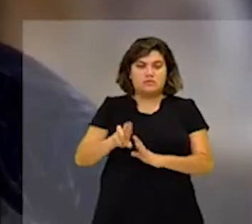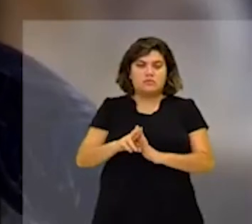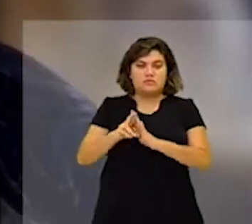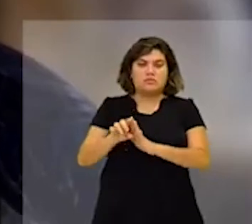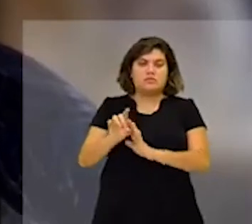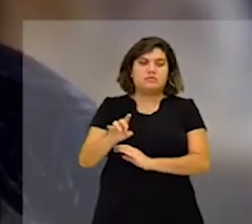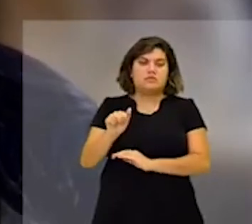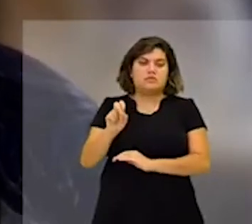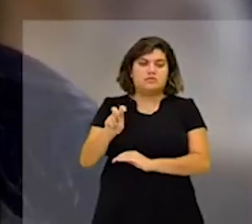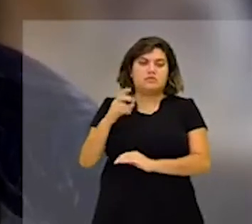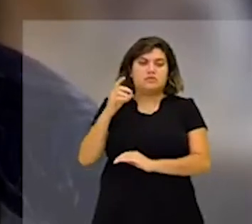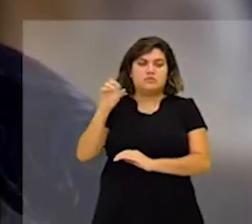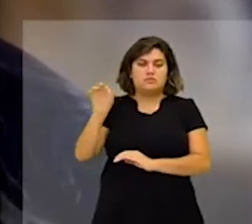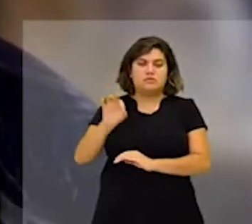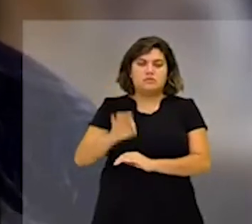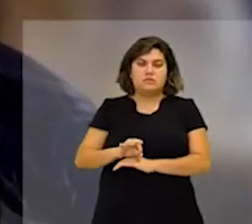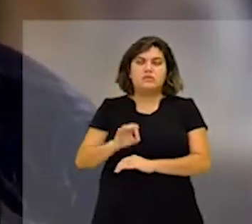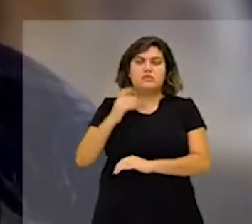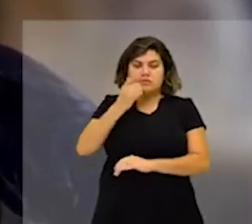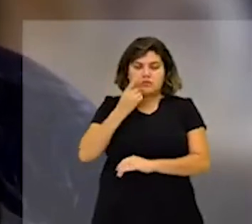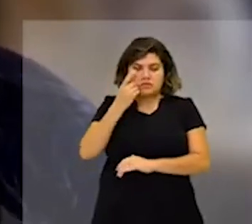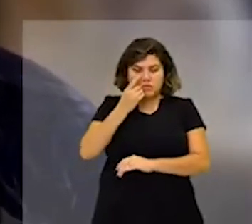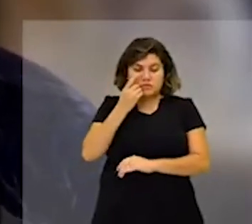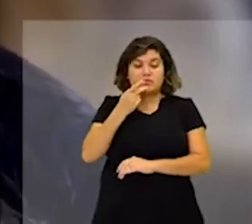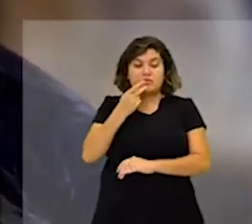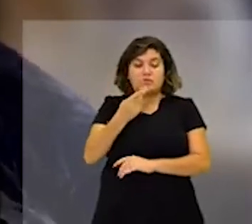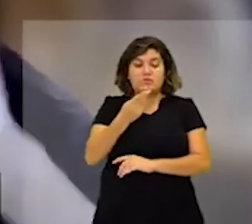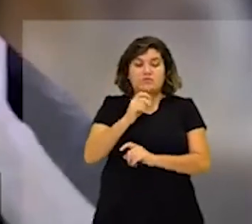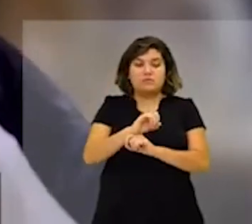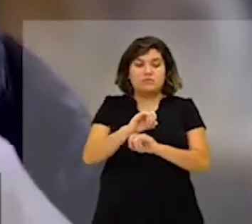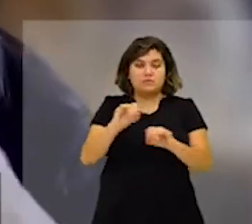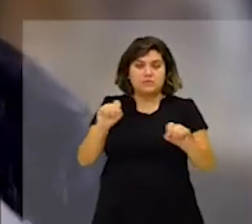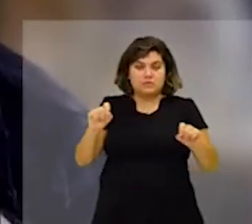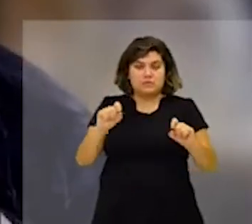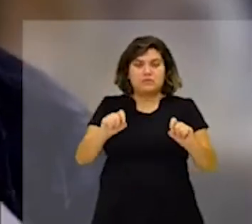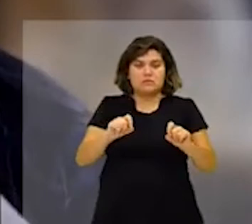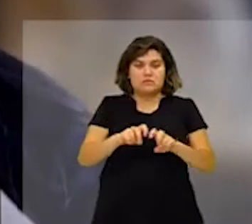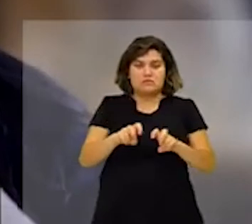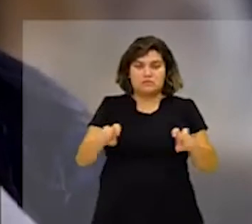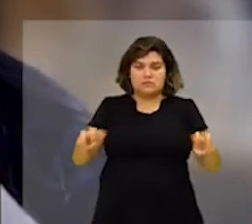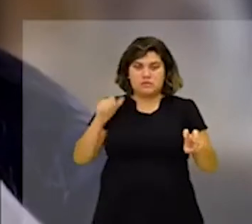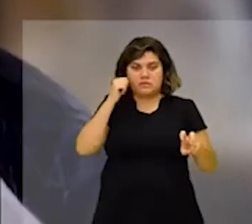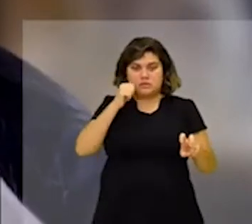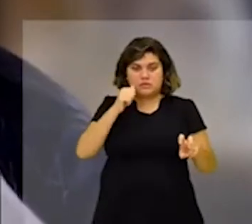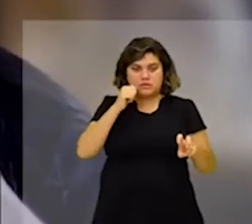parlamentares EA destacar ainda que o trabalho da bancada feminina que reúne parlamentares de todos